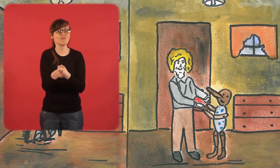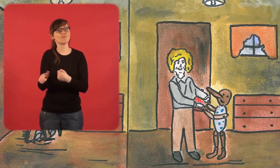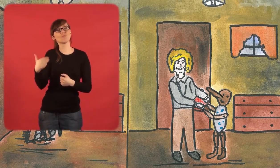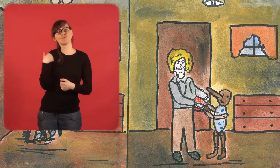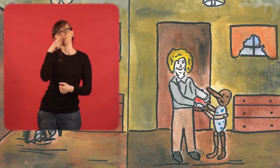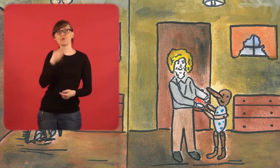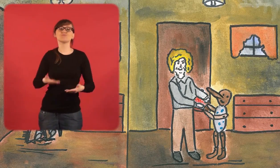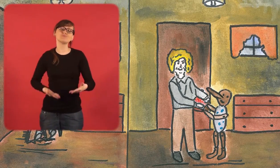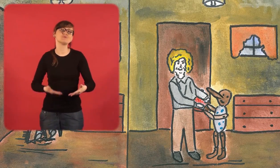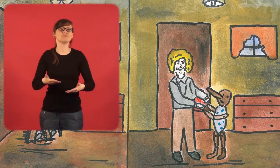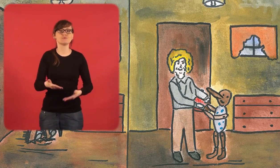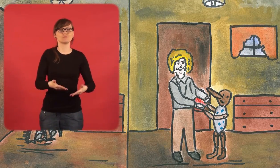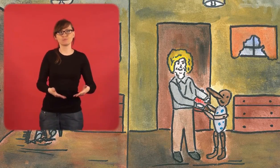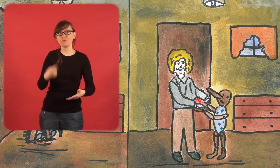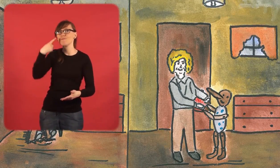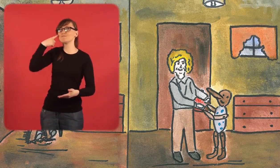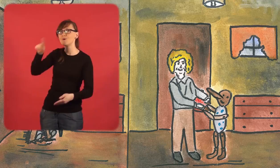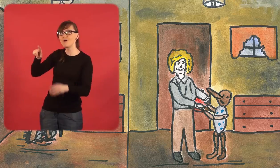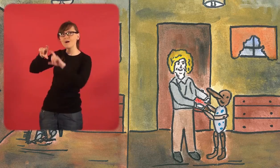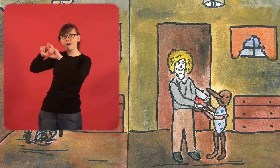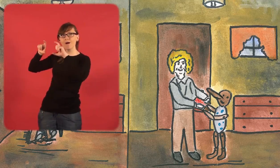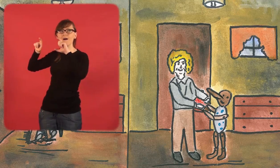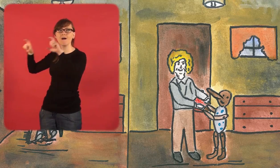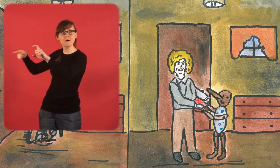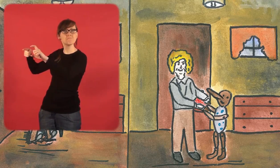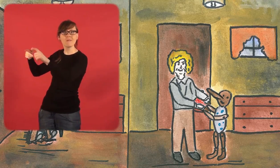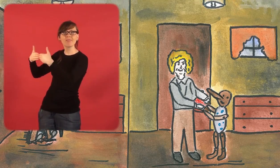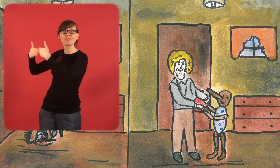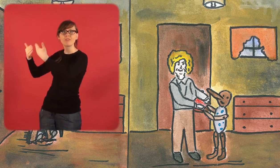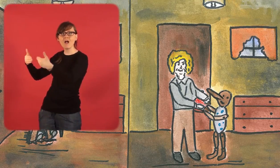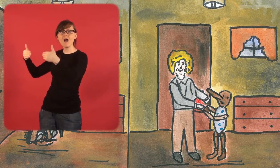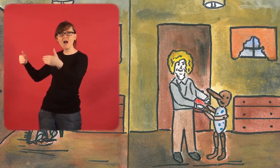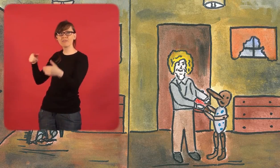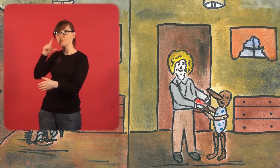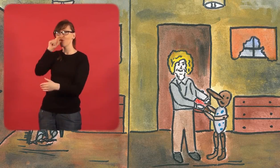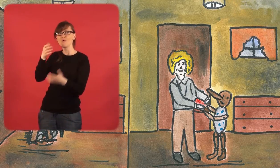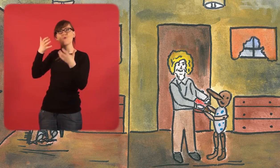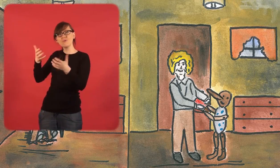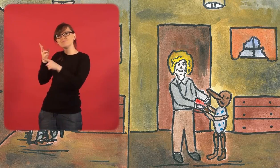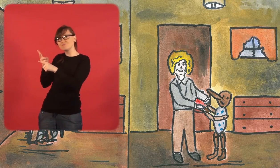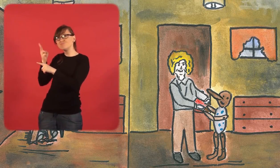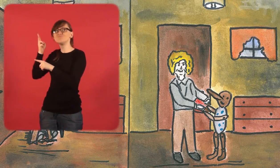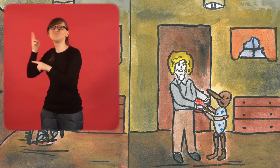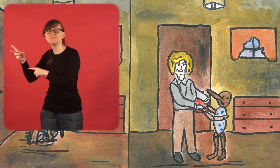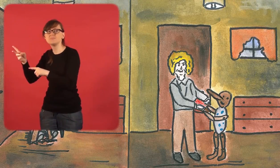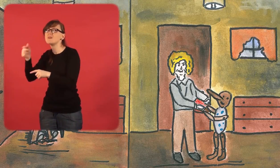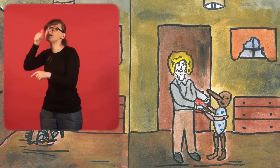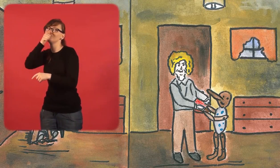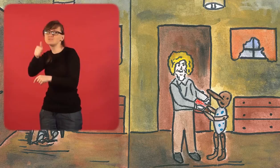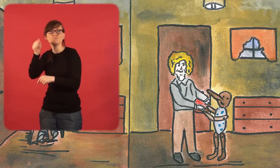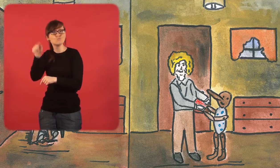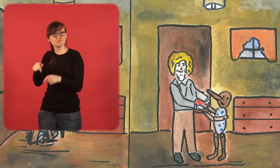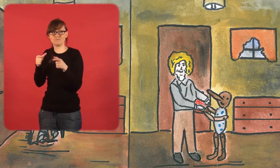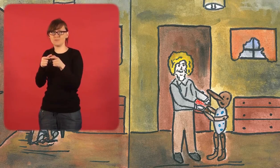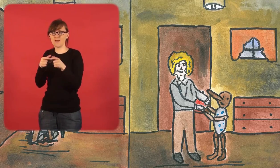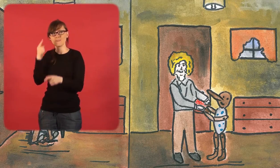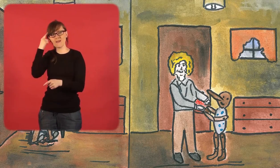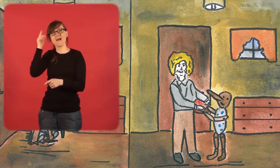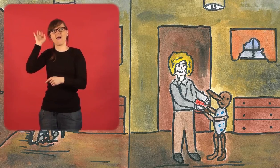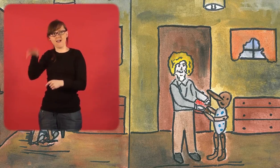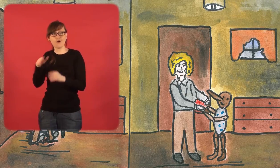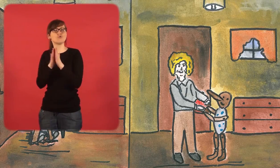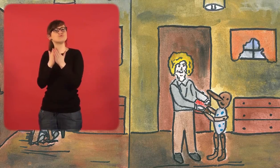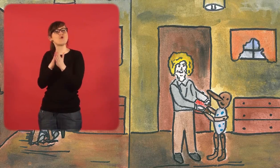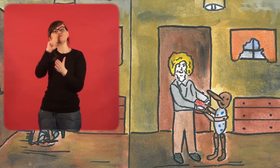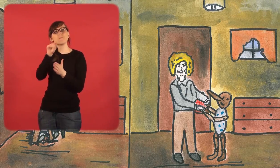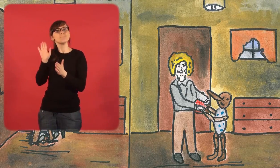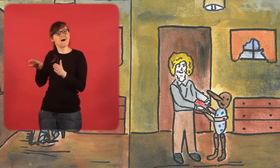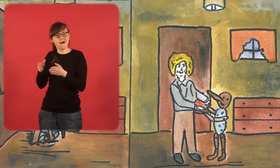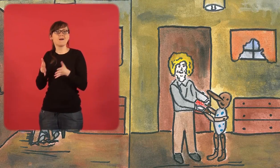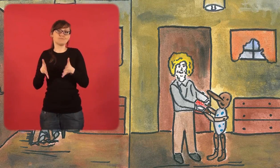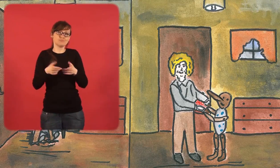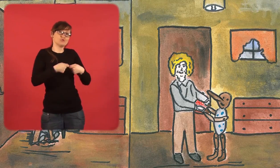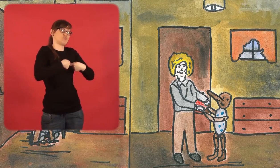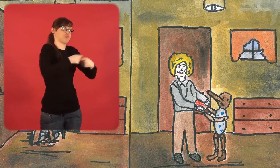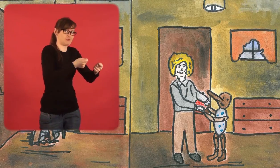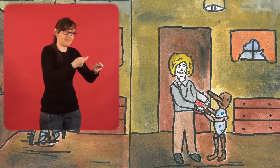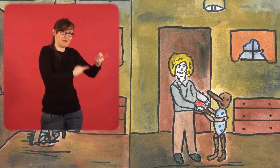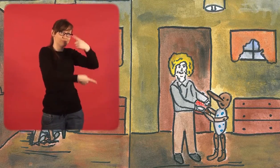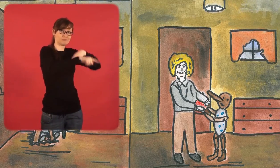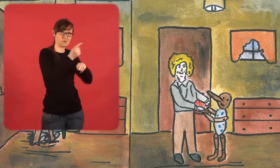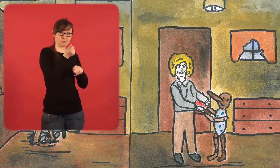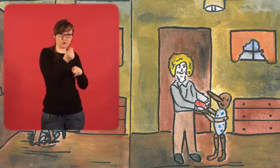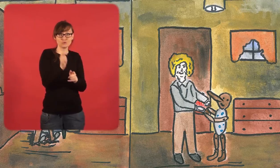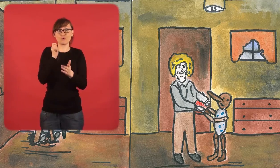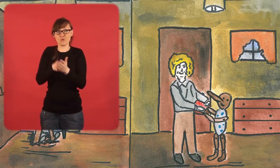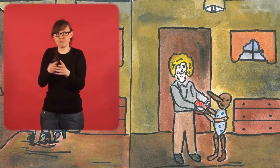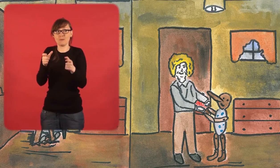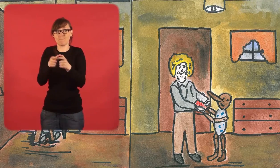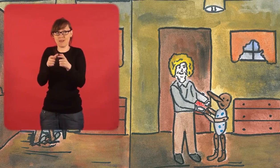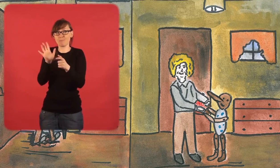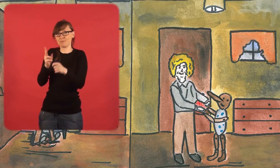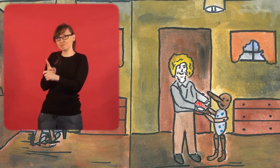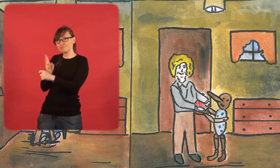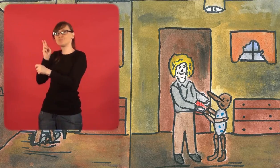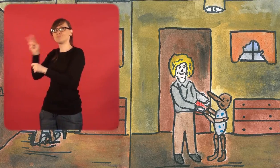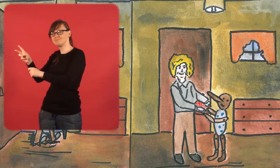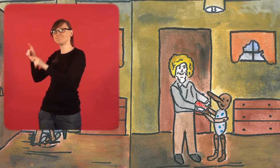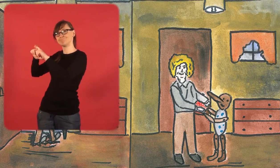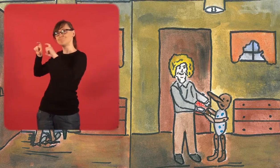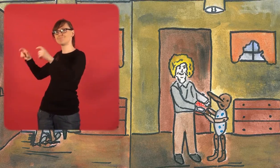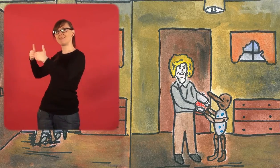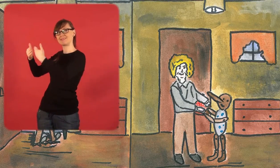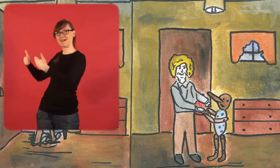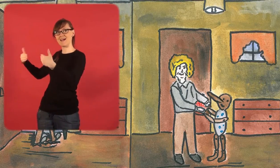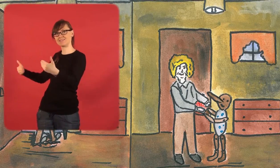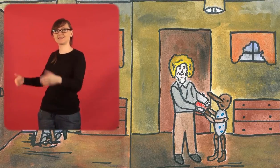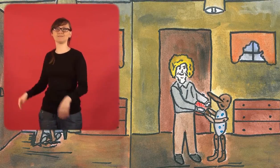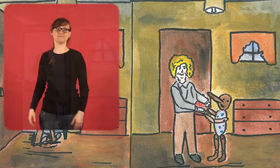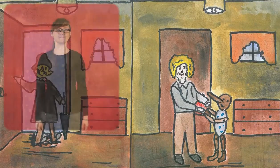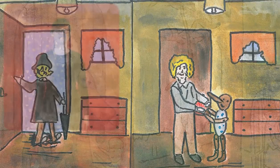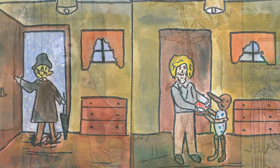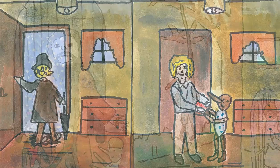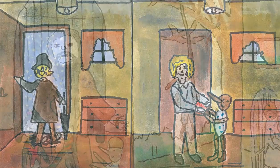Po drodze zobaczył Wielki Teatr Marionetek. Sprzedał swój nowy elementarz, kupił bilet i wszedł do namiotu.